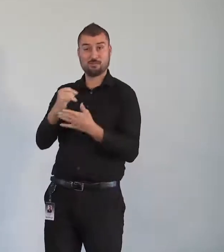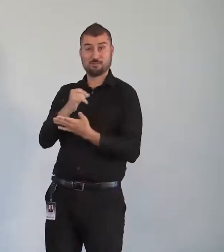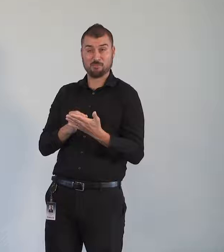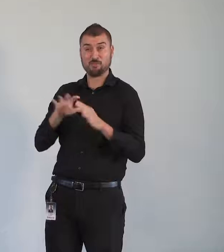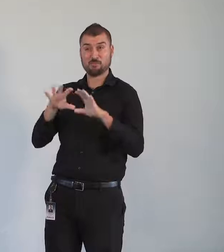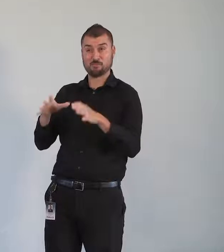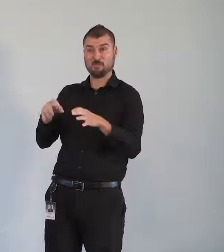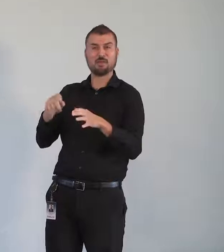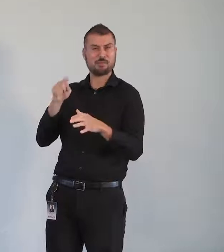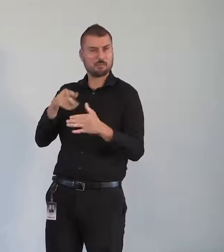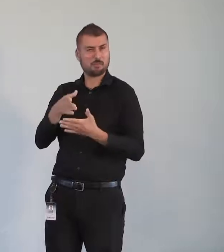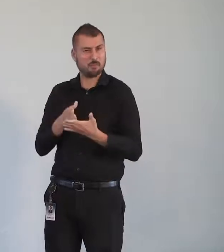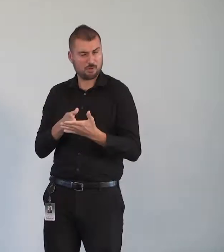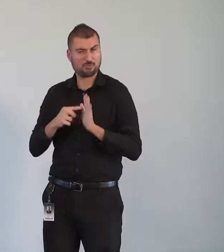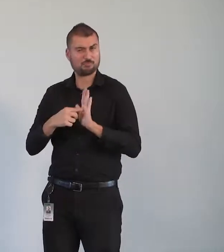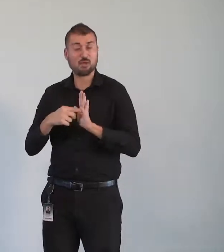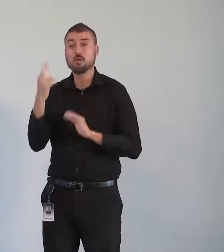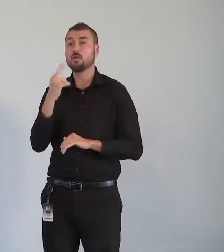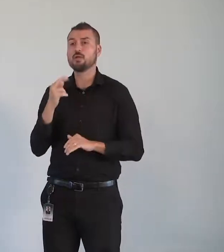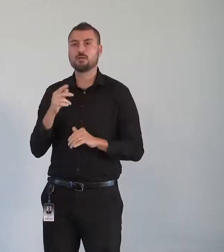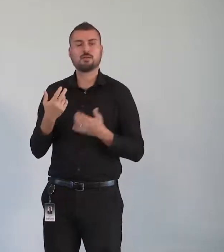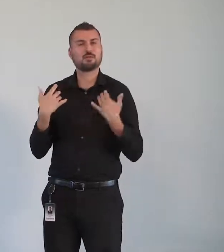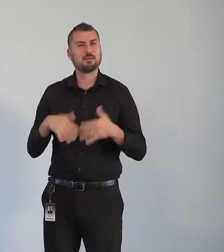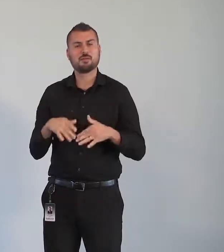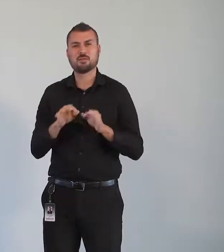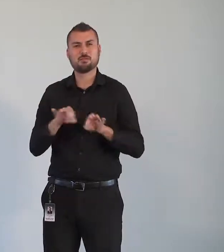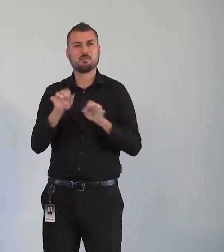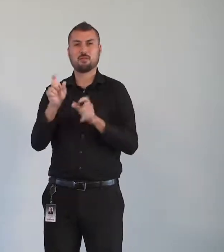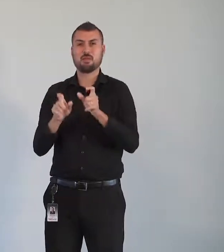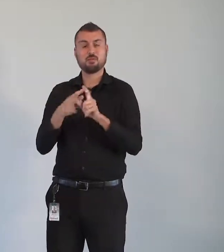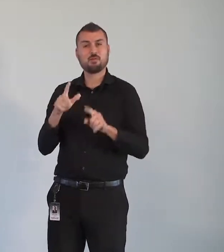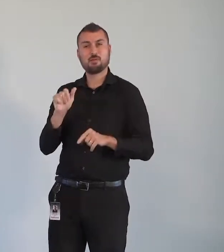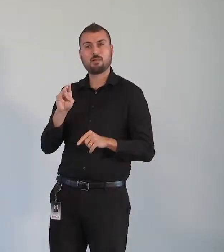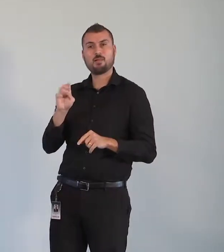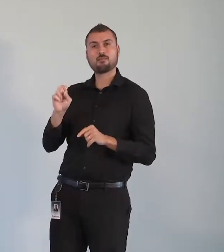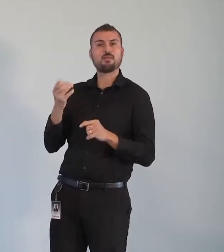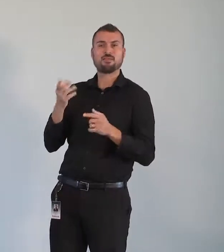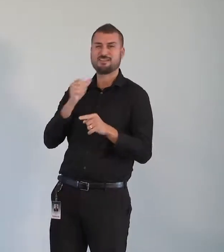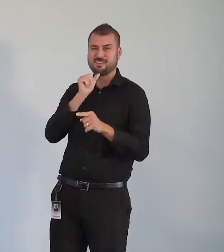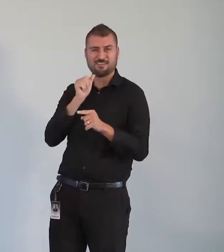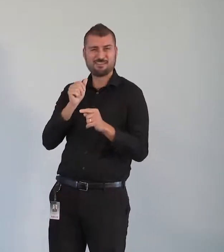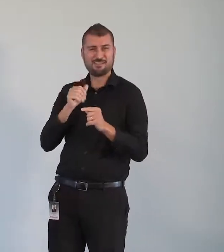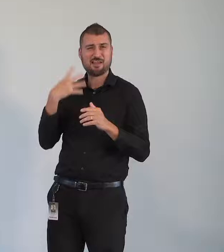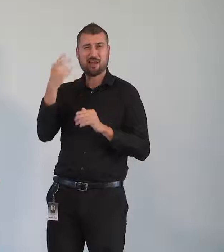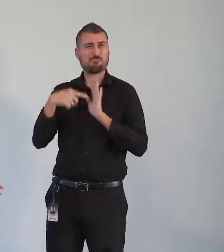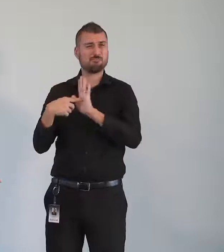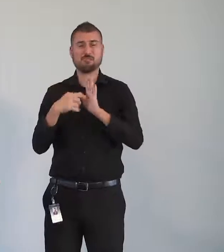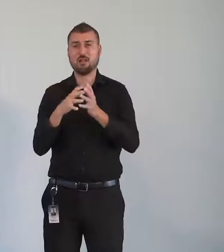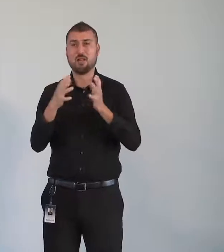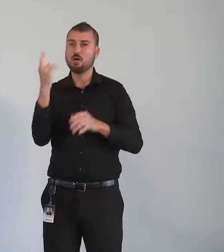de la exposición, estas superestrellas de Wham no salen mucho. porque son obras en papel